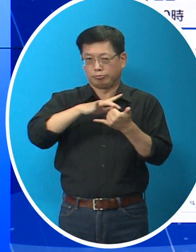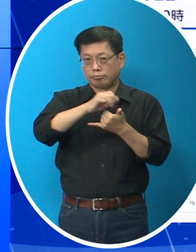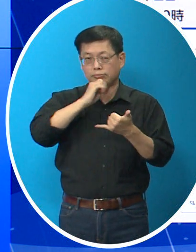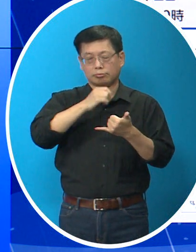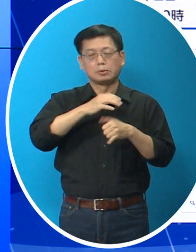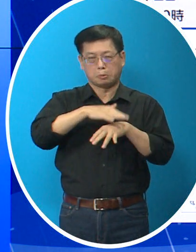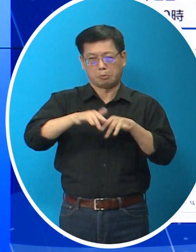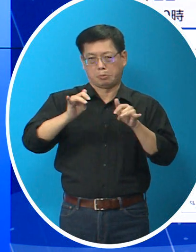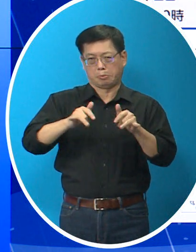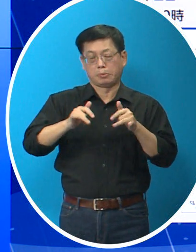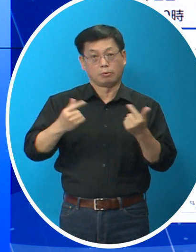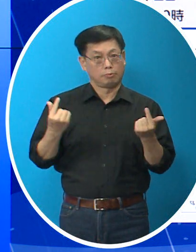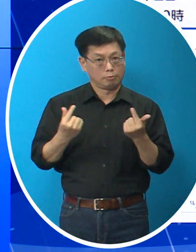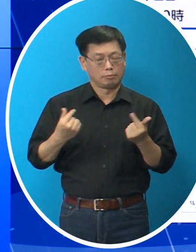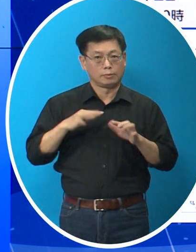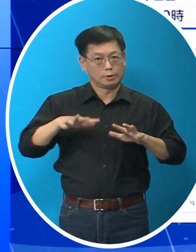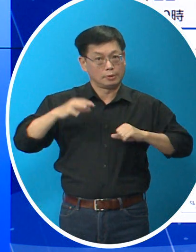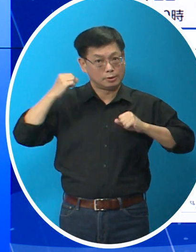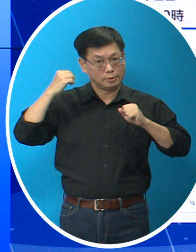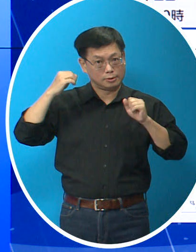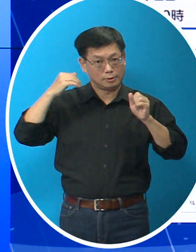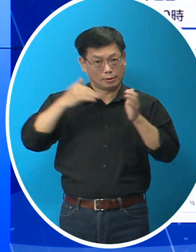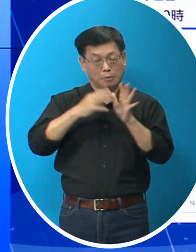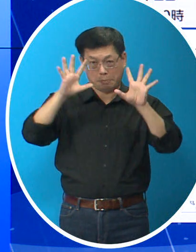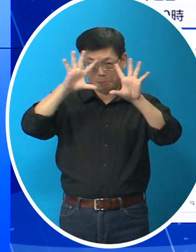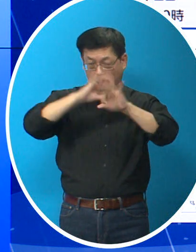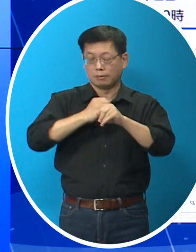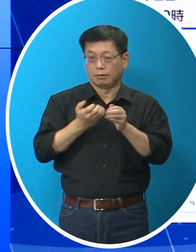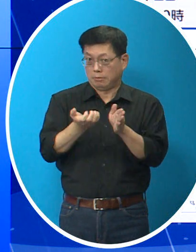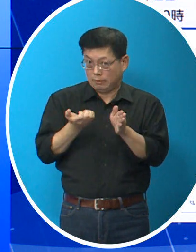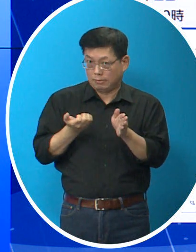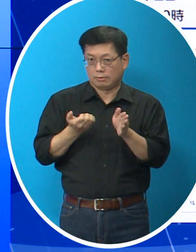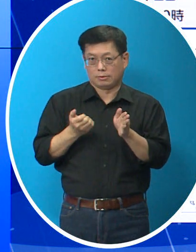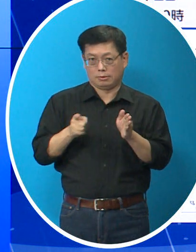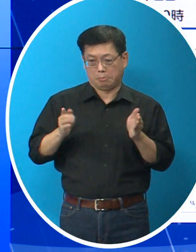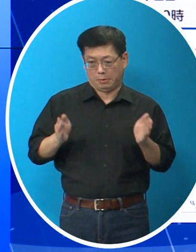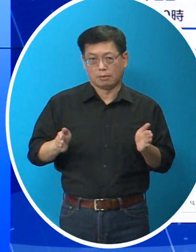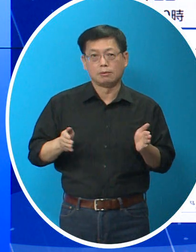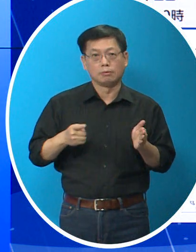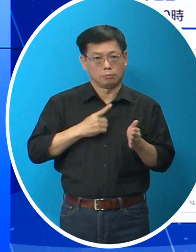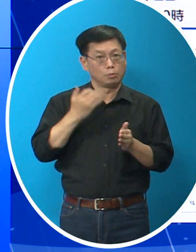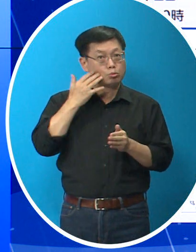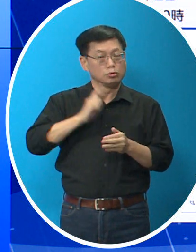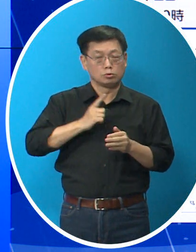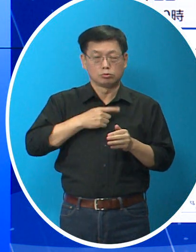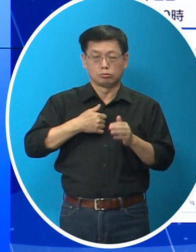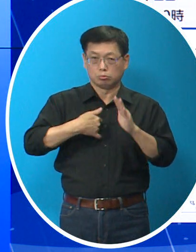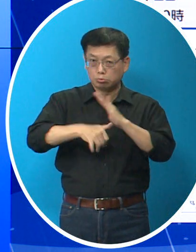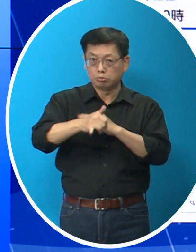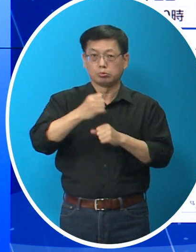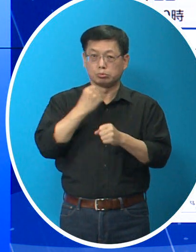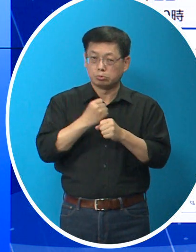特別是今天到入夜之前這段時間 大家如果在外工作、行車用路